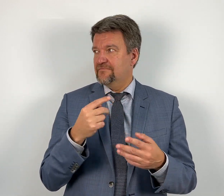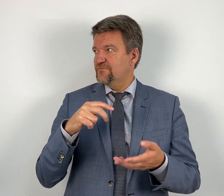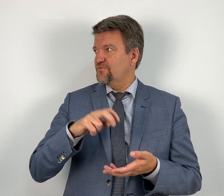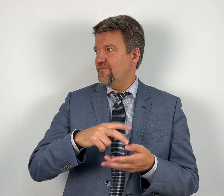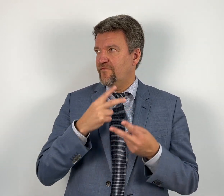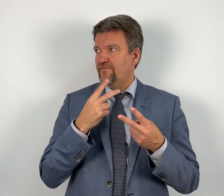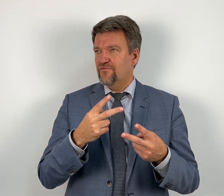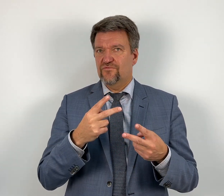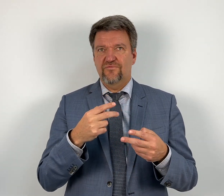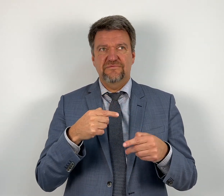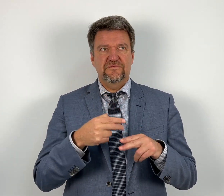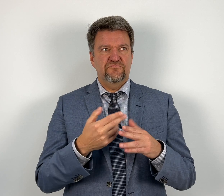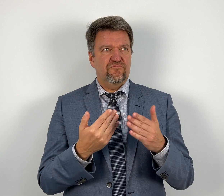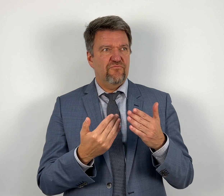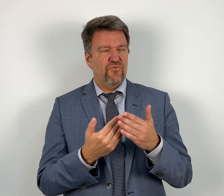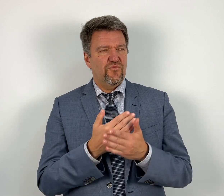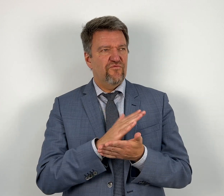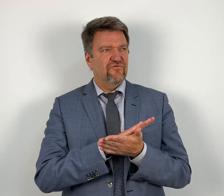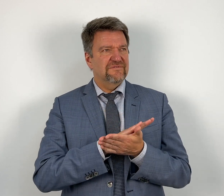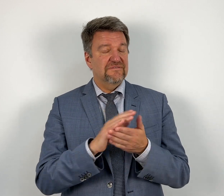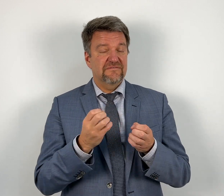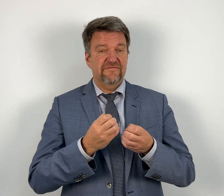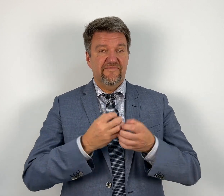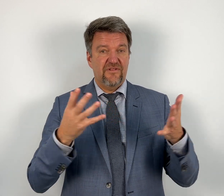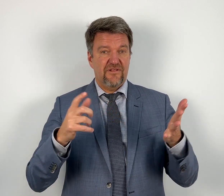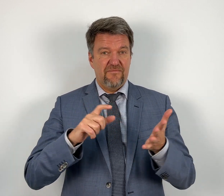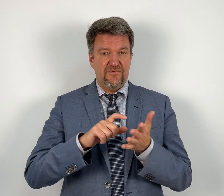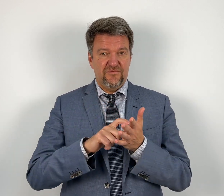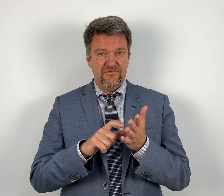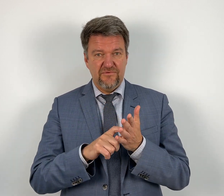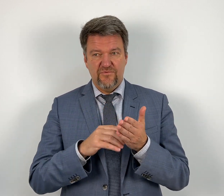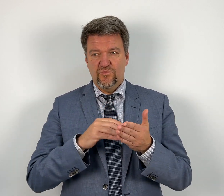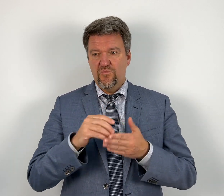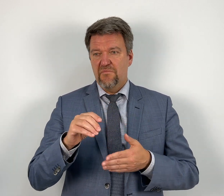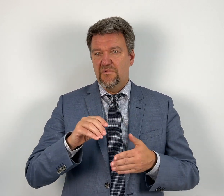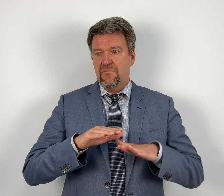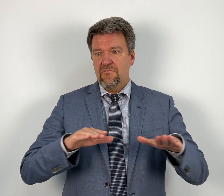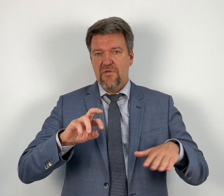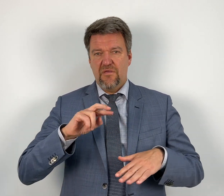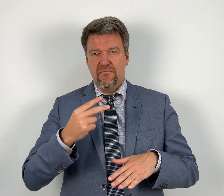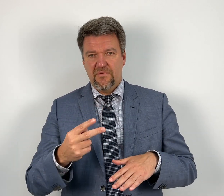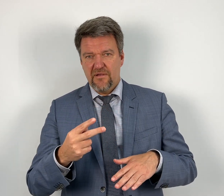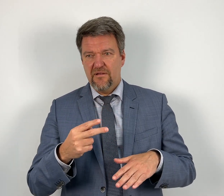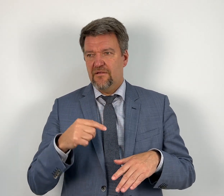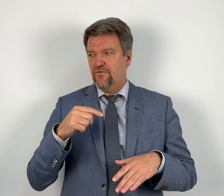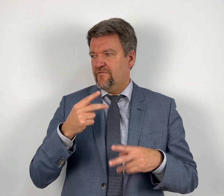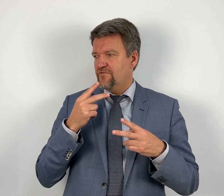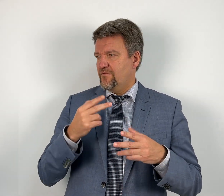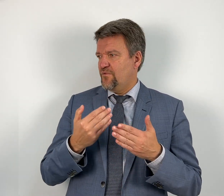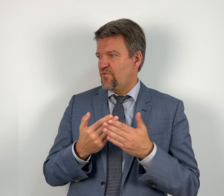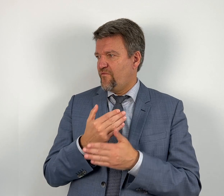Вижу новое чистое светлое помещение, вижу новую мебель,